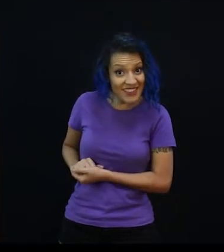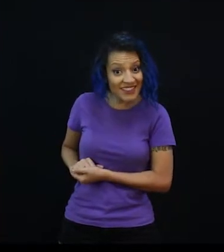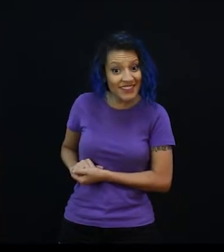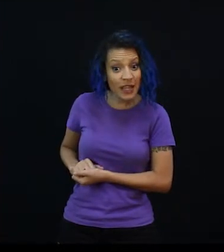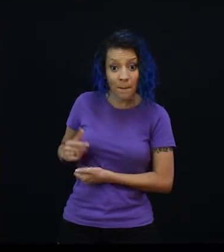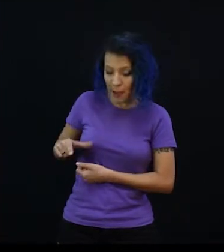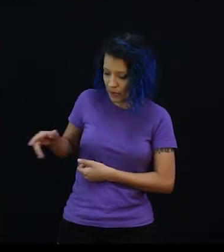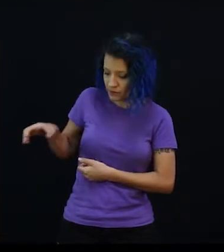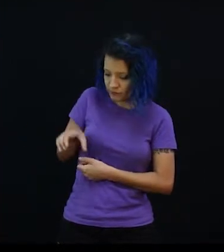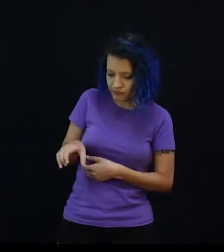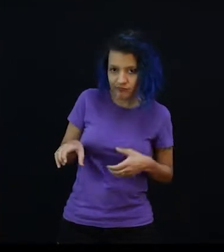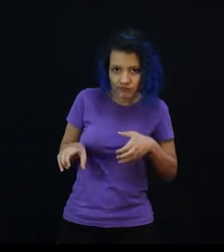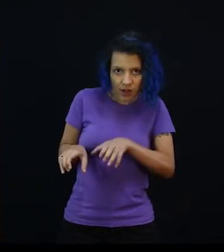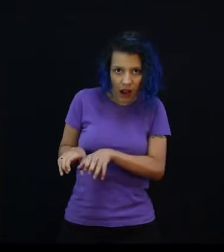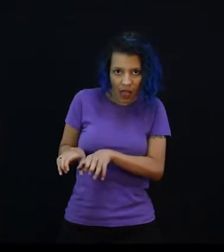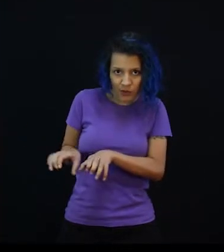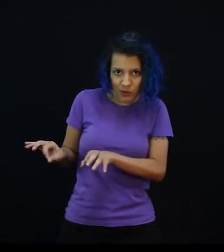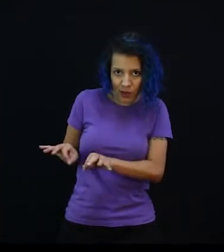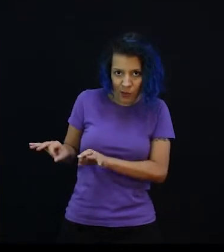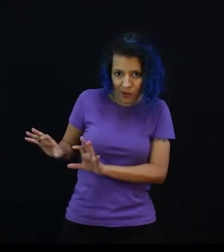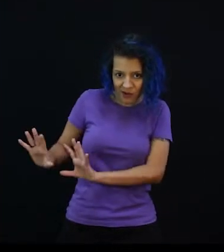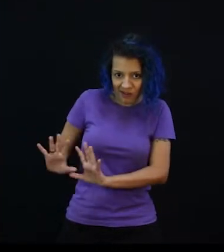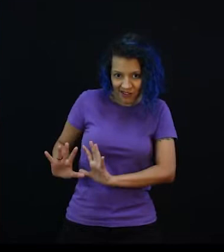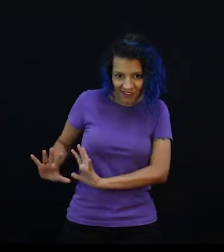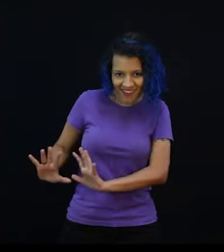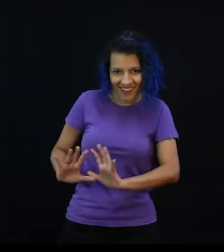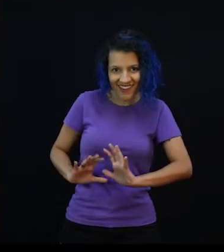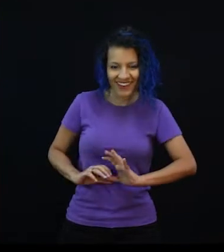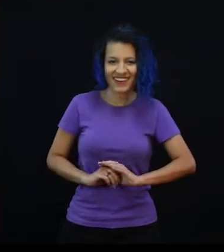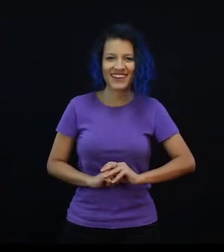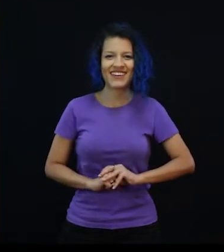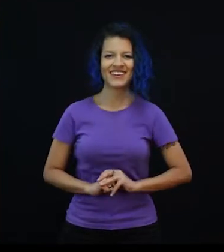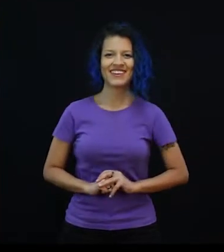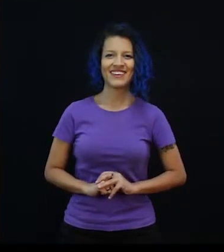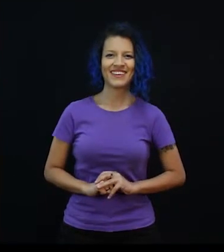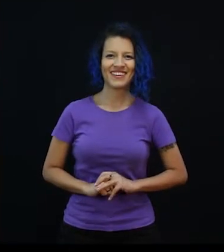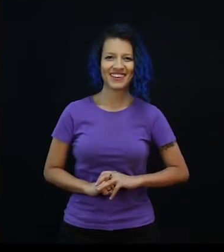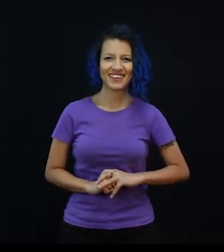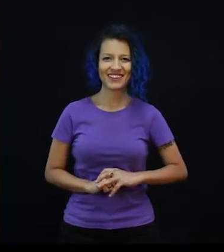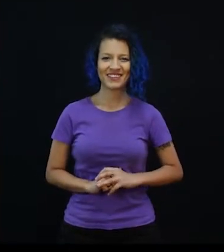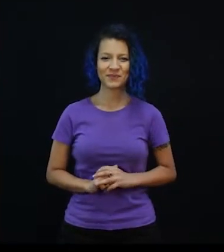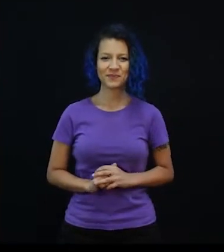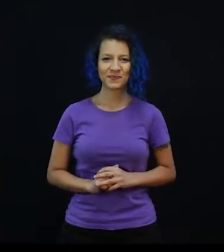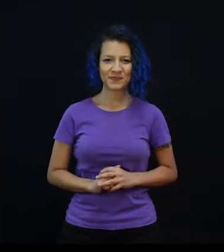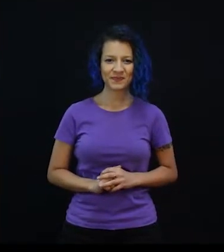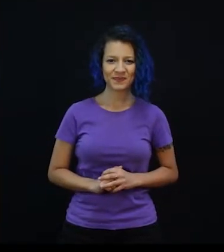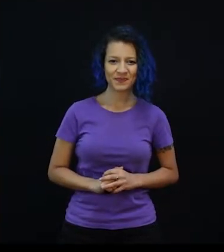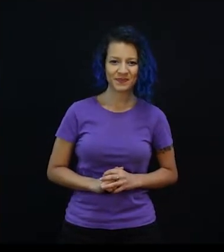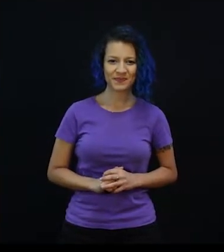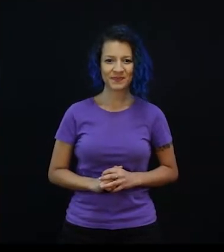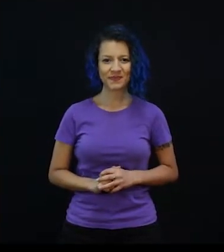Um do lado, um em cima, mais um em cima, mais um do lado.